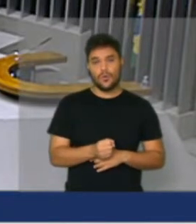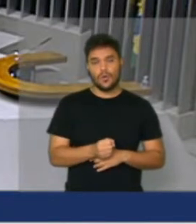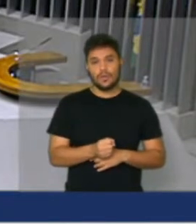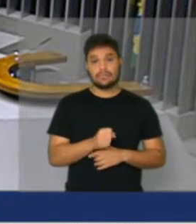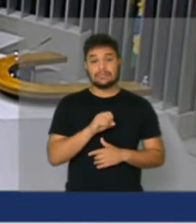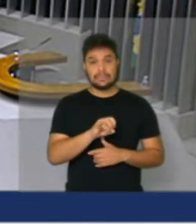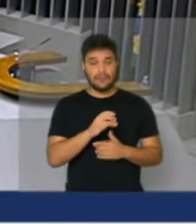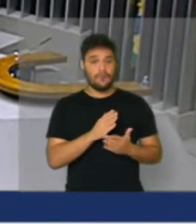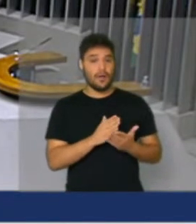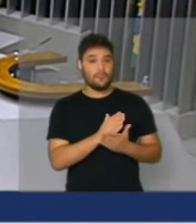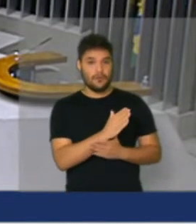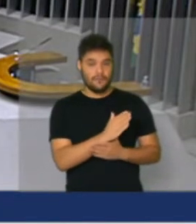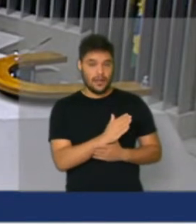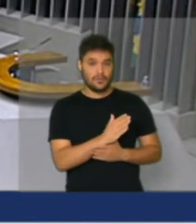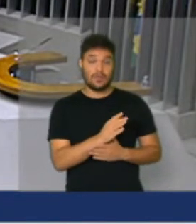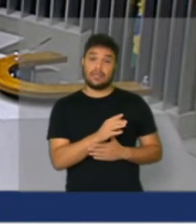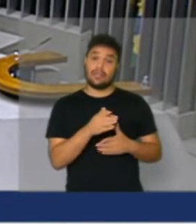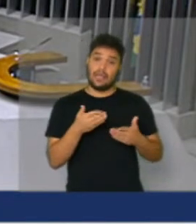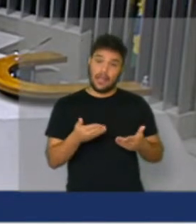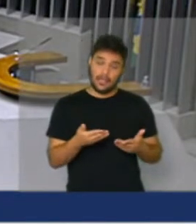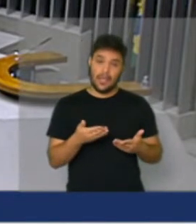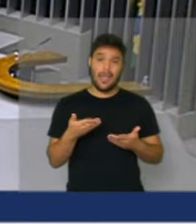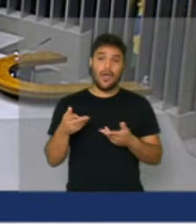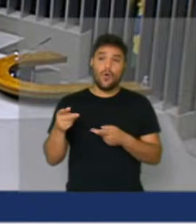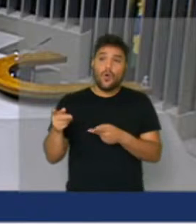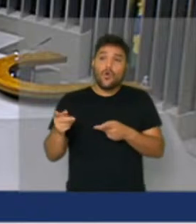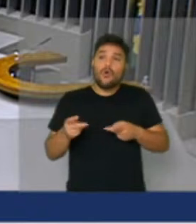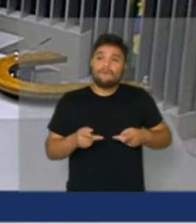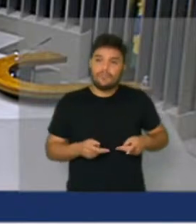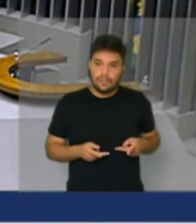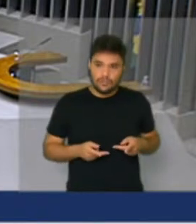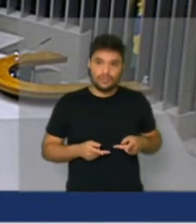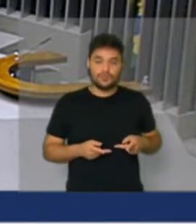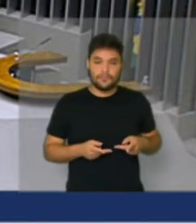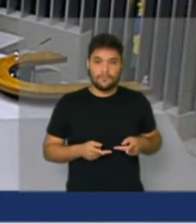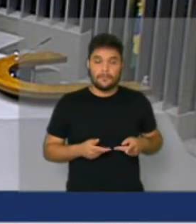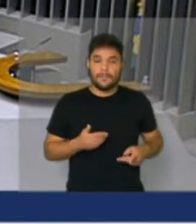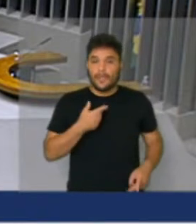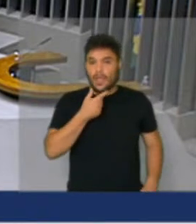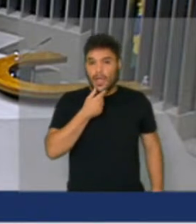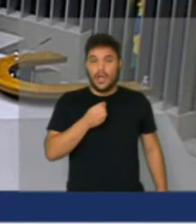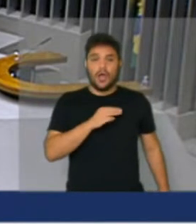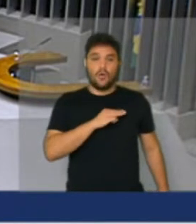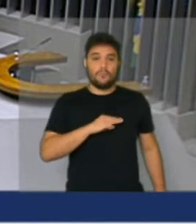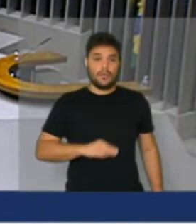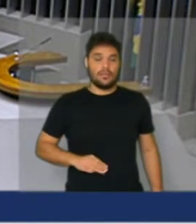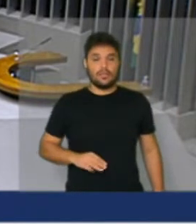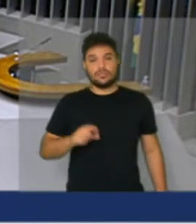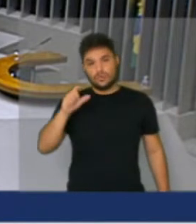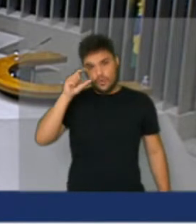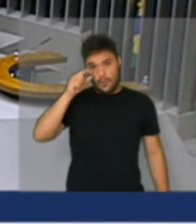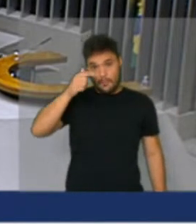REQUERIMENTO, SE FARIA UM CONVITE AO MINISTRO PAULO GUEDES PARA QUE VENHA AQUI AO PLENÁRIO DA CÂMARA ESCLARECER SOBRE EMPRESAS REGISTRADAS EM SEU NOME,